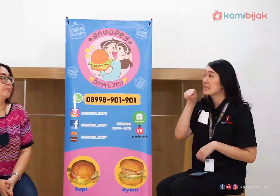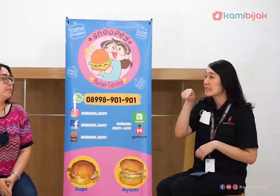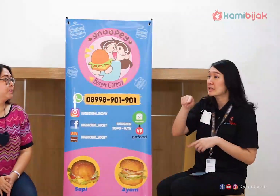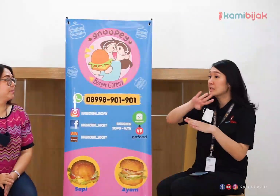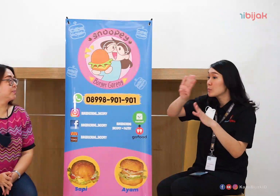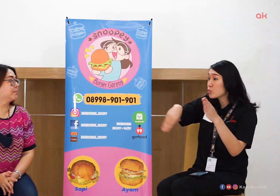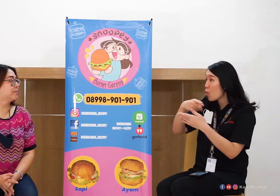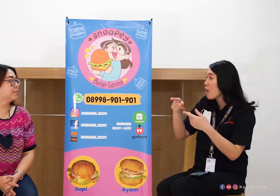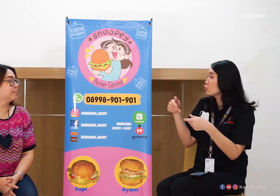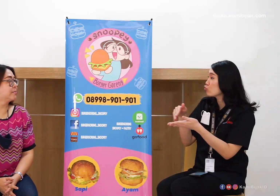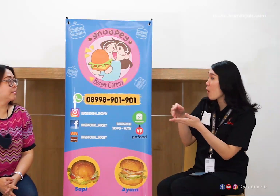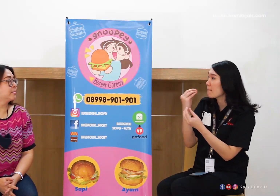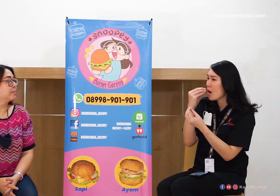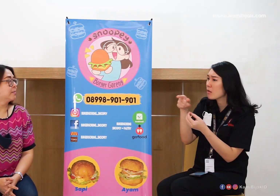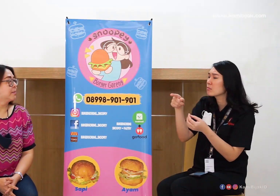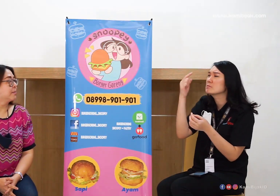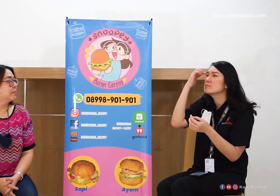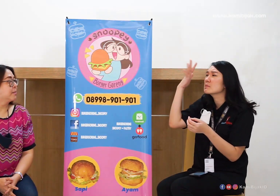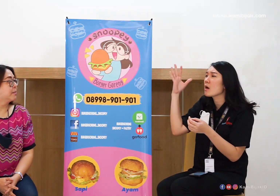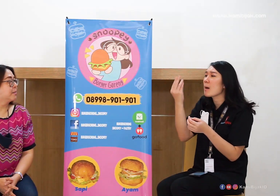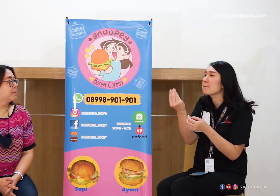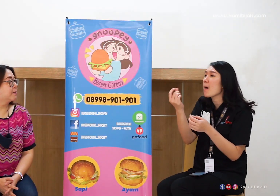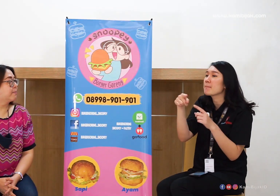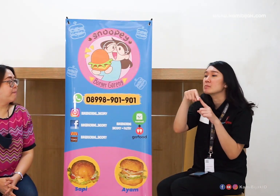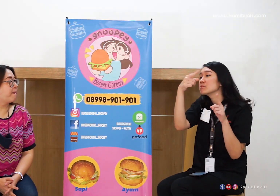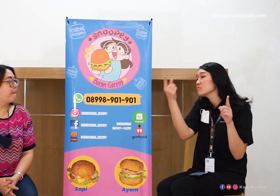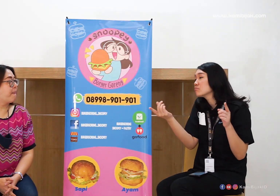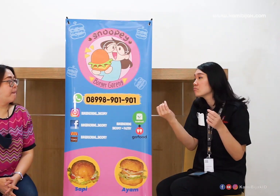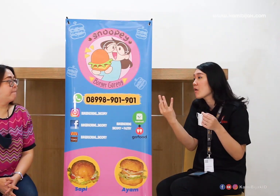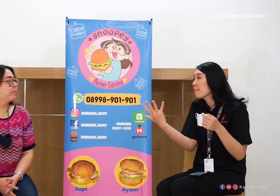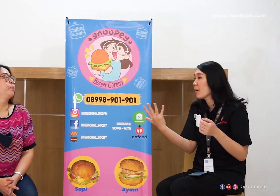Kisaran harga dari berapa sampai berapa?